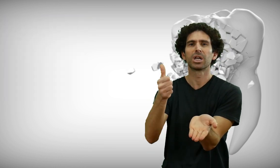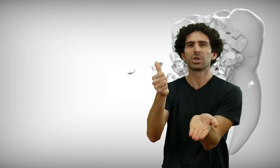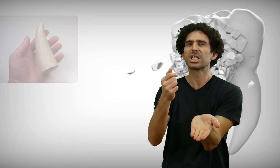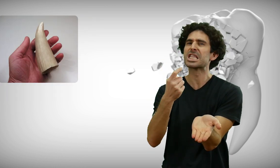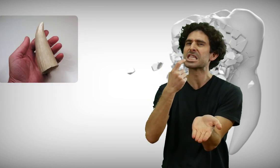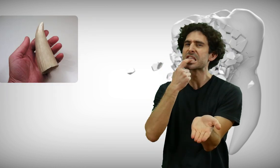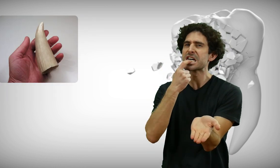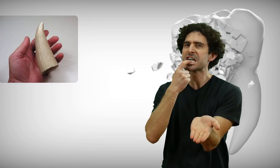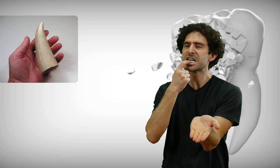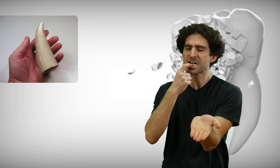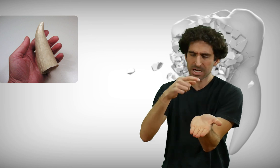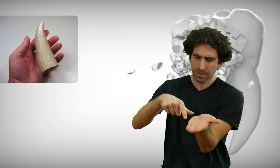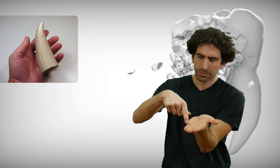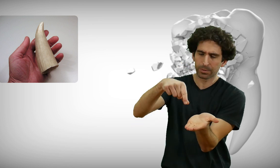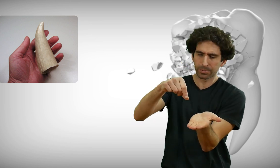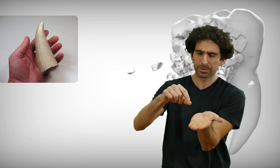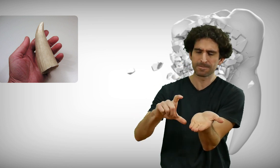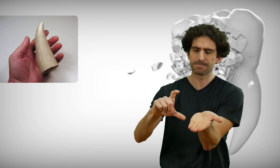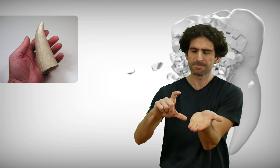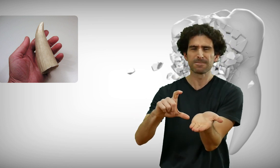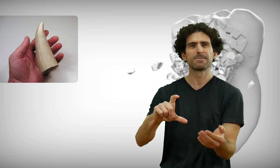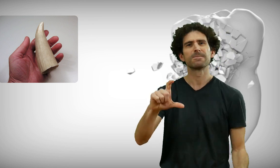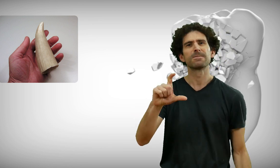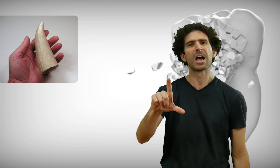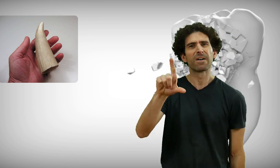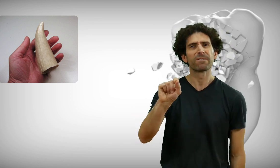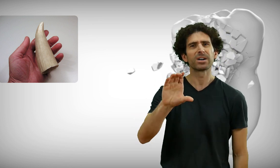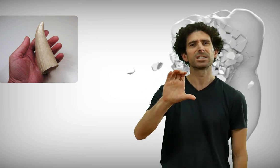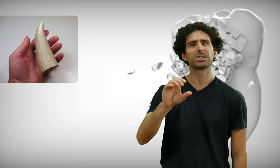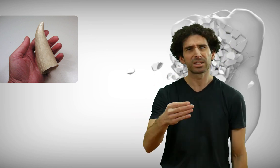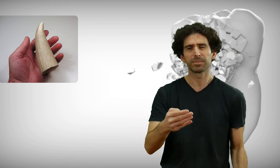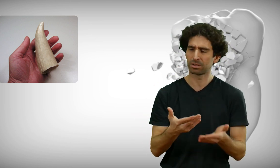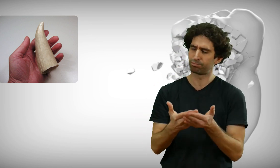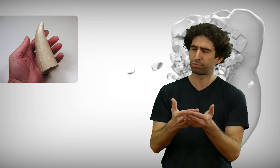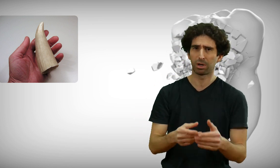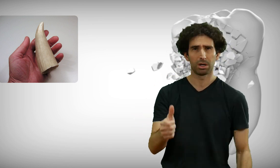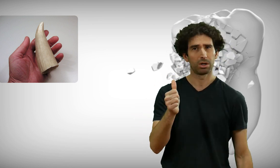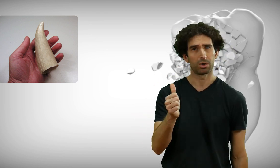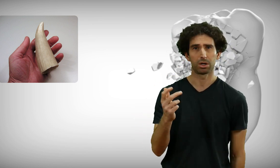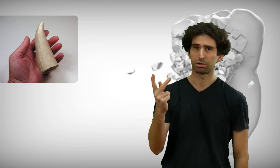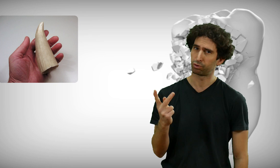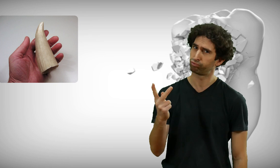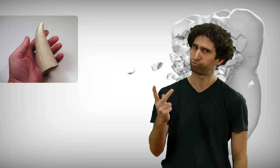Une dent mesure 20 cm de haut et pèse 1 kg.